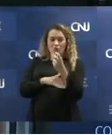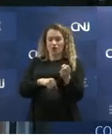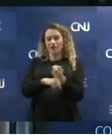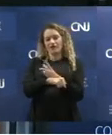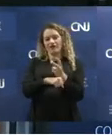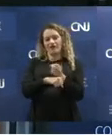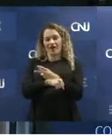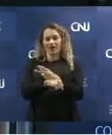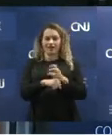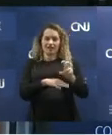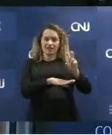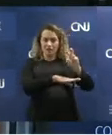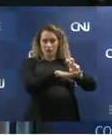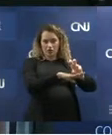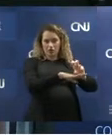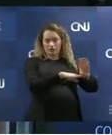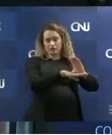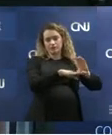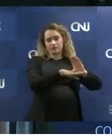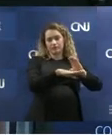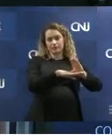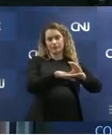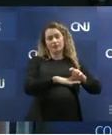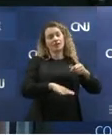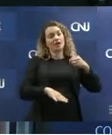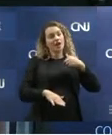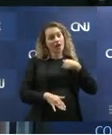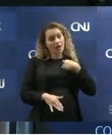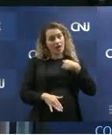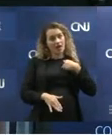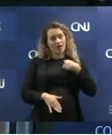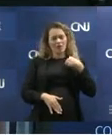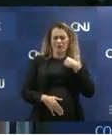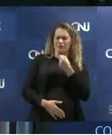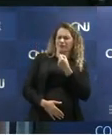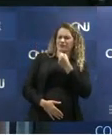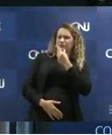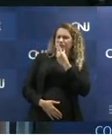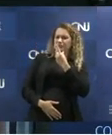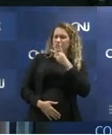Sou absolutamente estranho quando você pensa em duas vagas